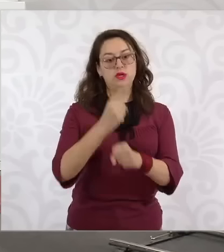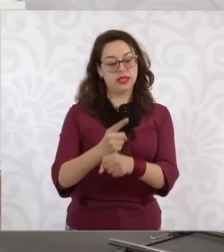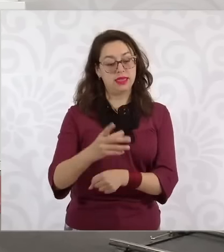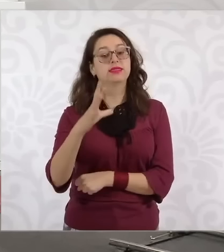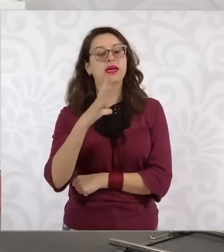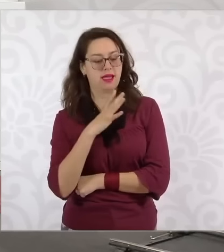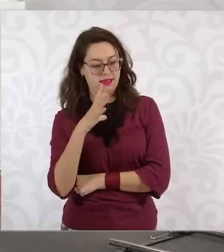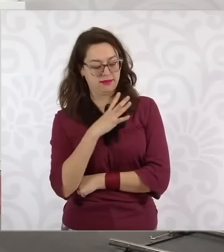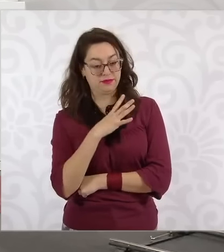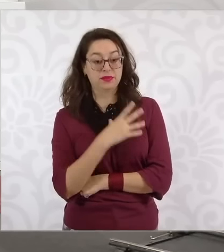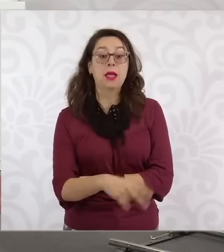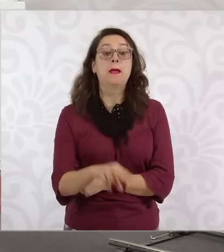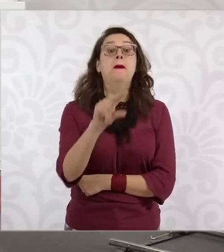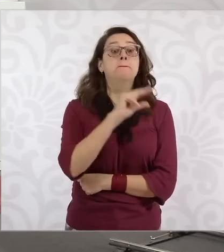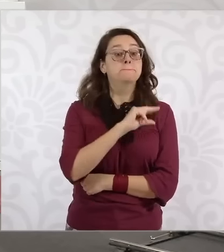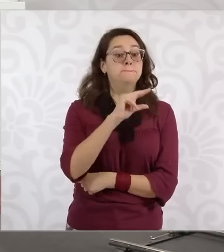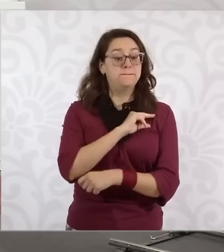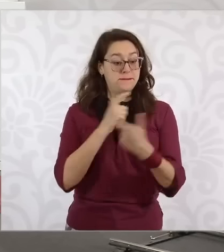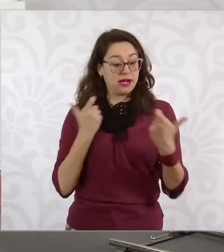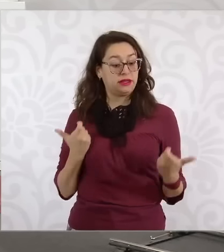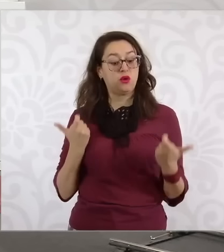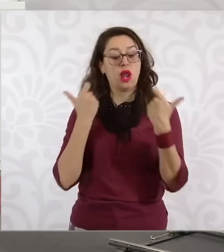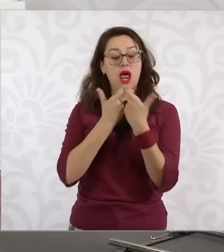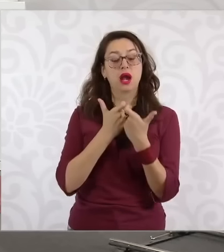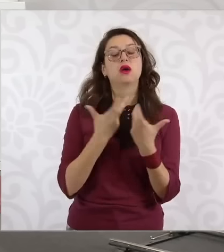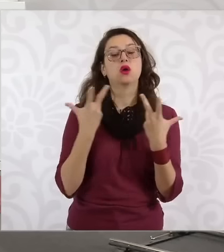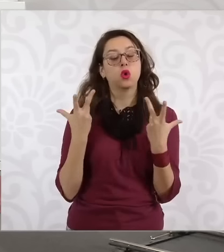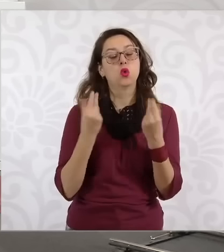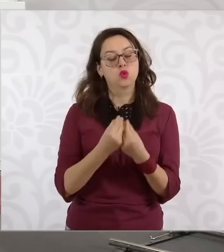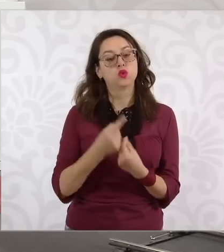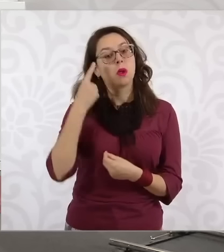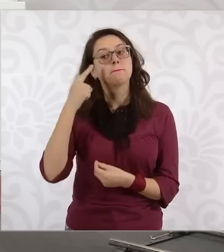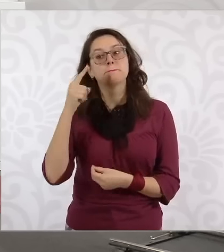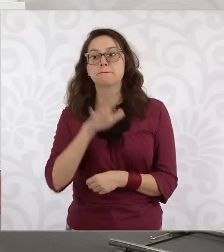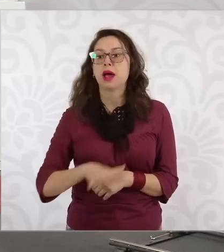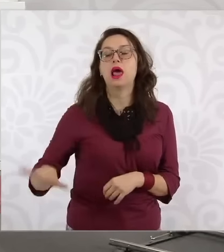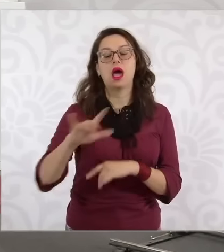con el sector privado a través de inversiones mixtas para mejorar las autopistas y también